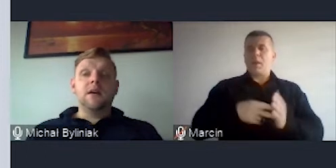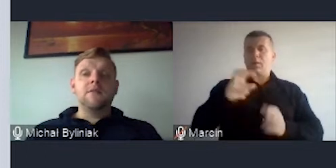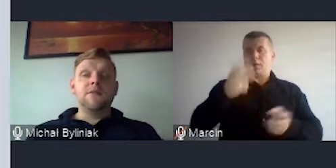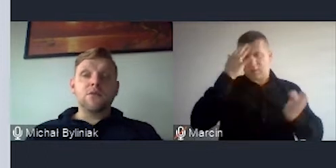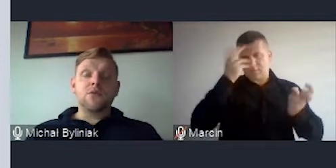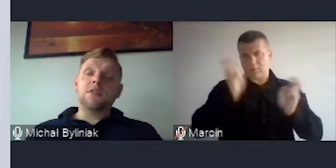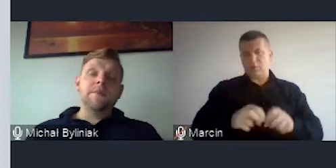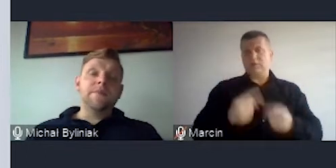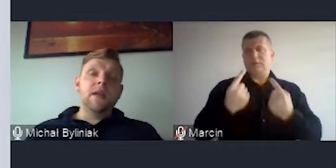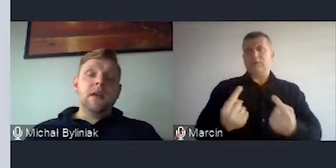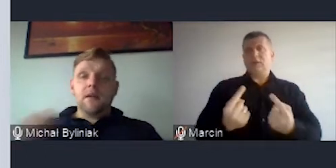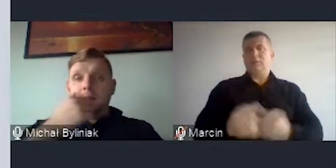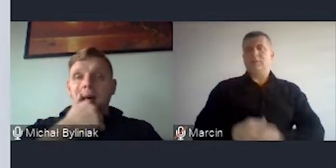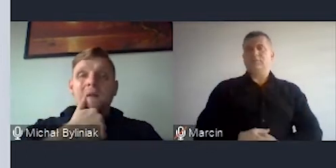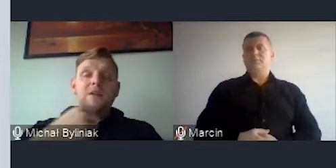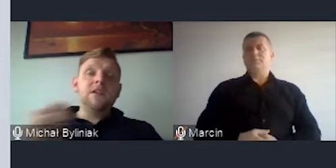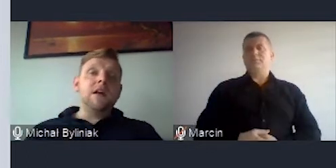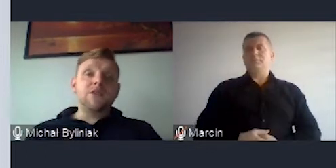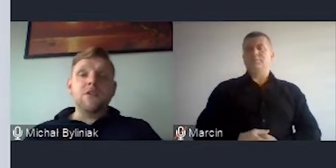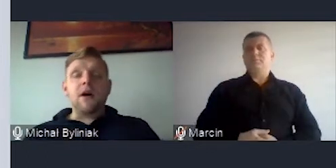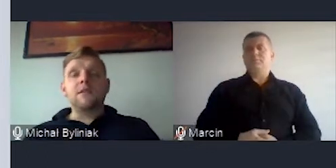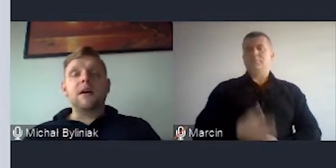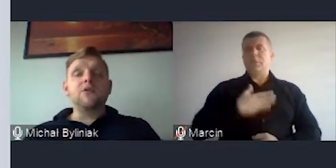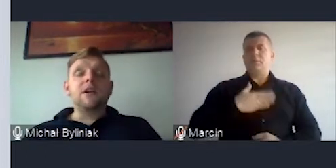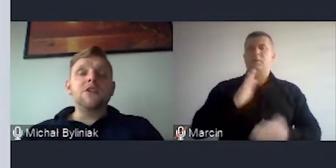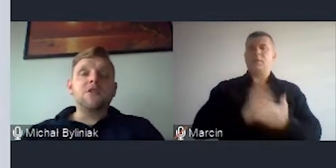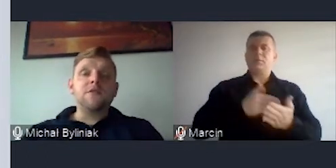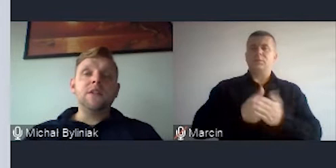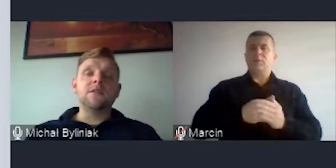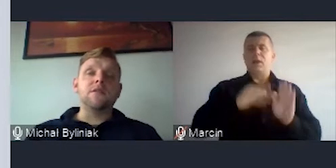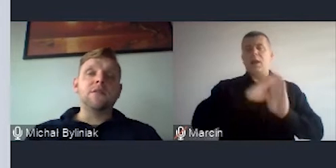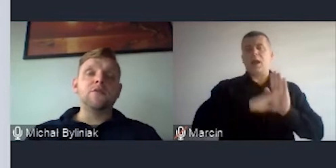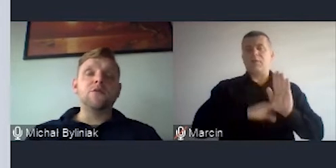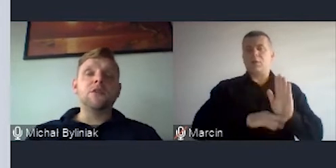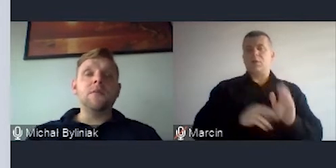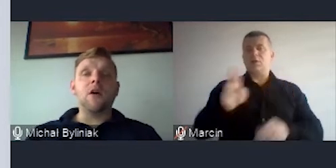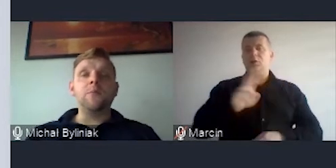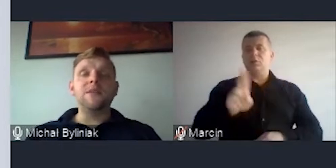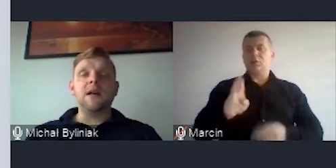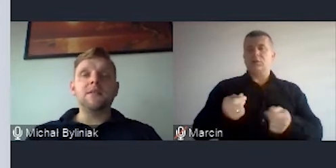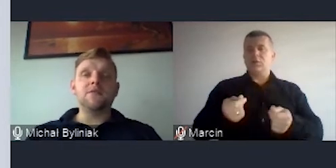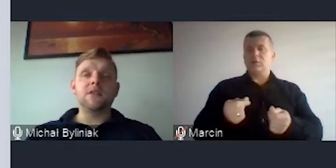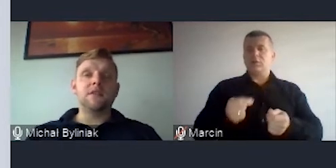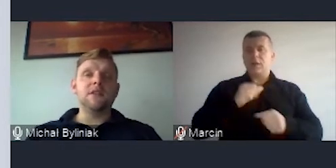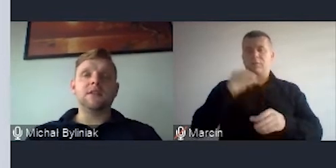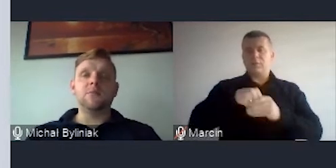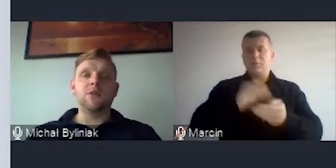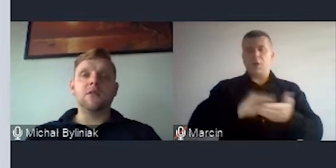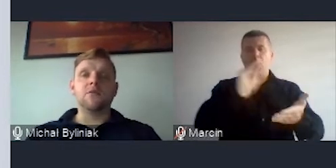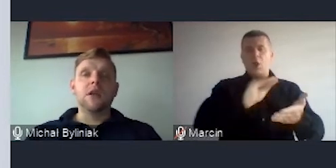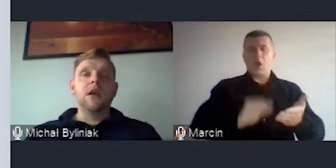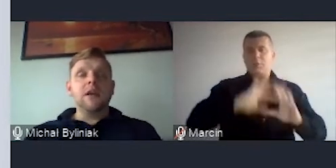W związku z tym mamy na przykład harmonogram rzeczowo-finansowy w którym opisane są wszystkie wydatki projektu.